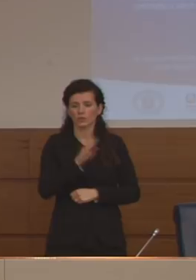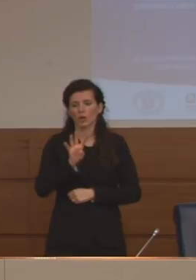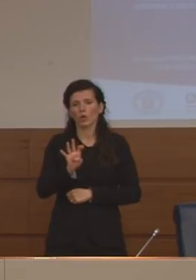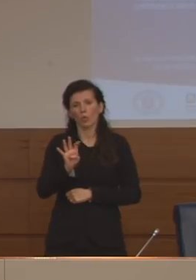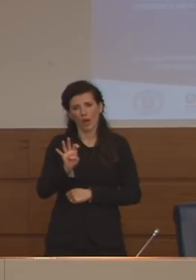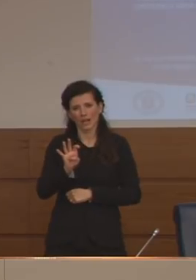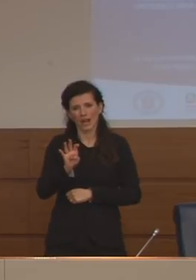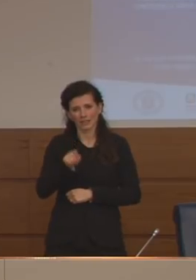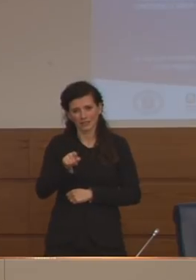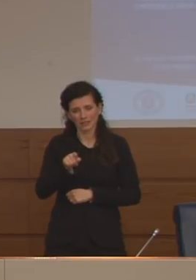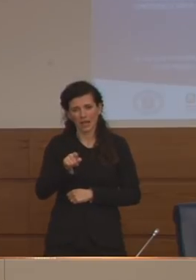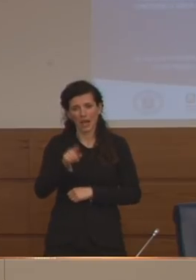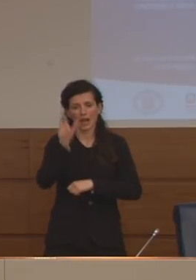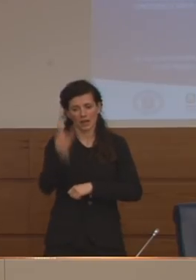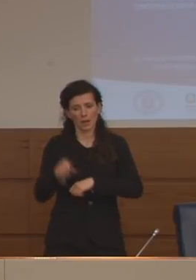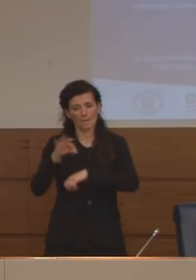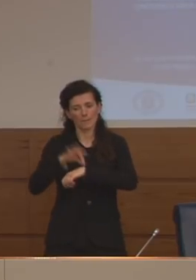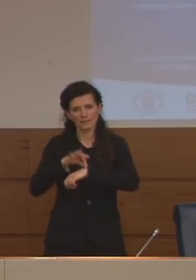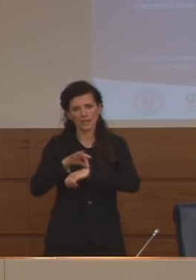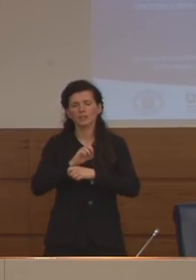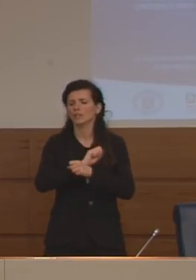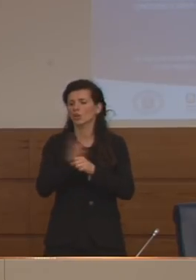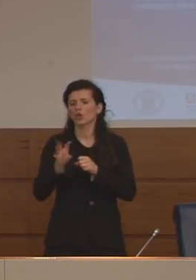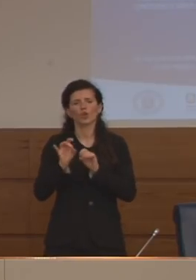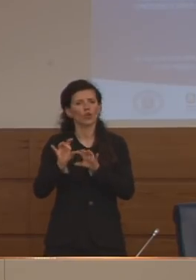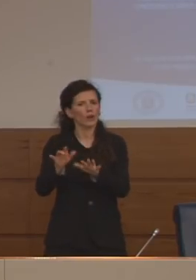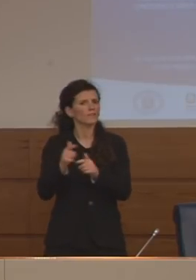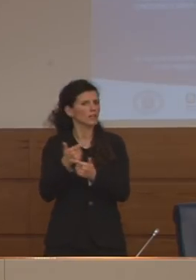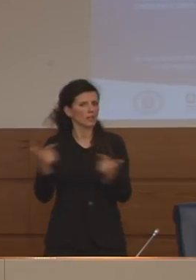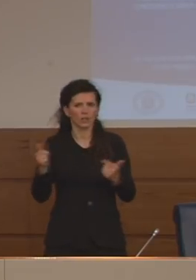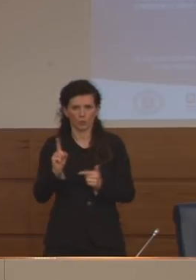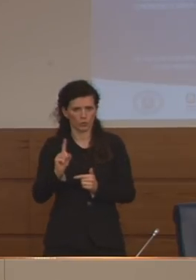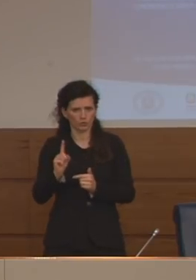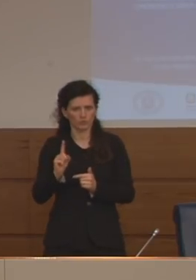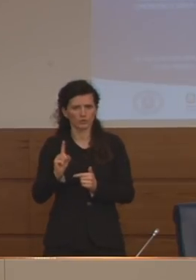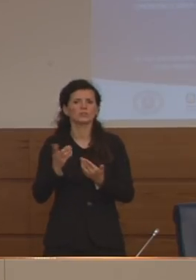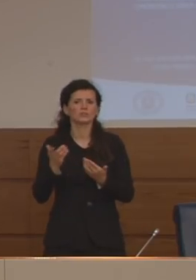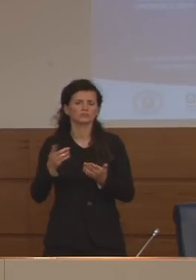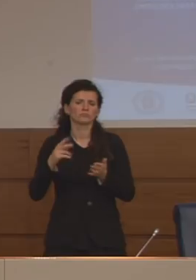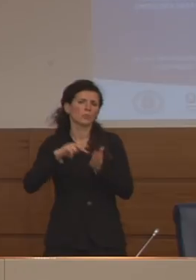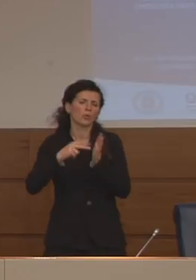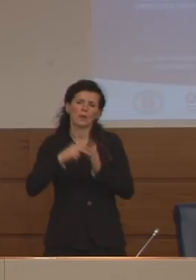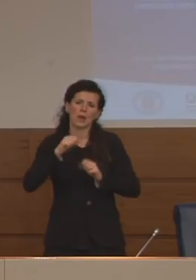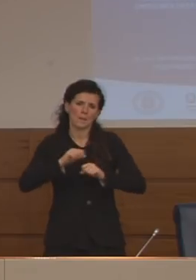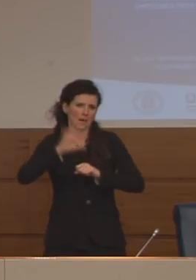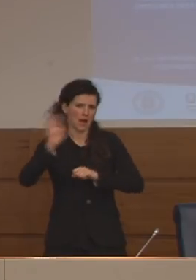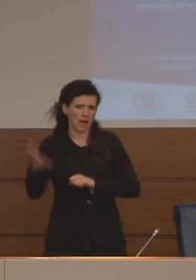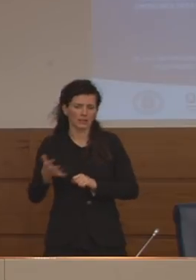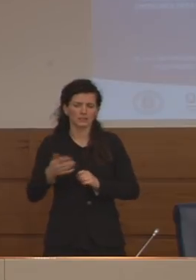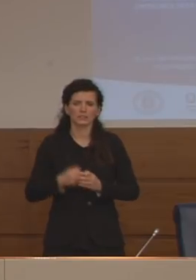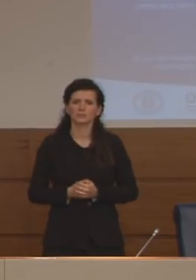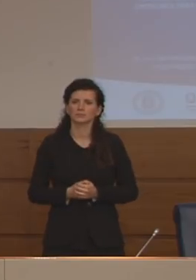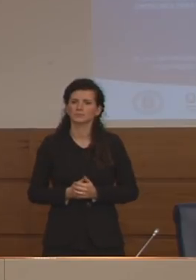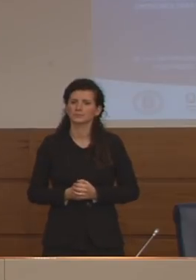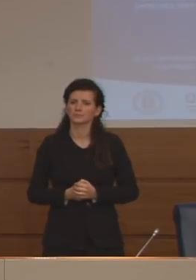pazienti non non colpiti da coronavirus. Un'altra buona